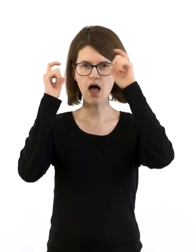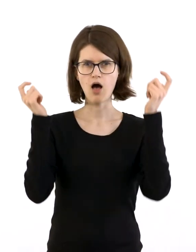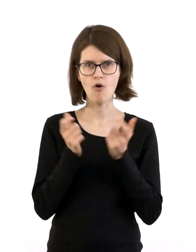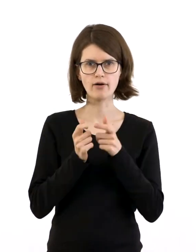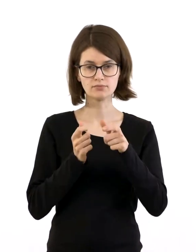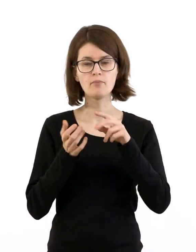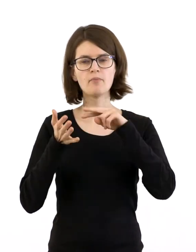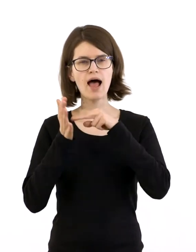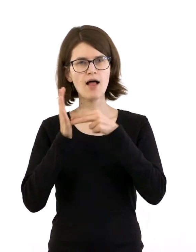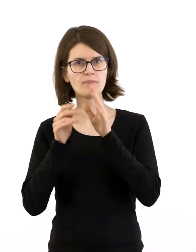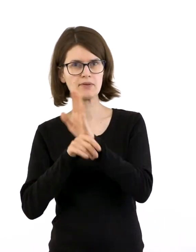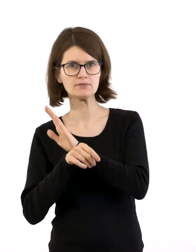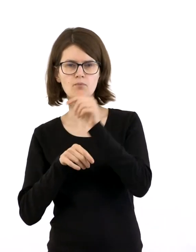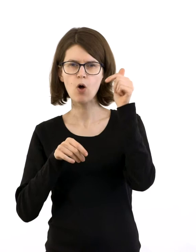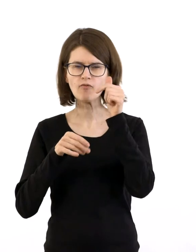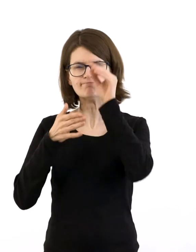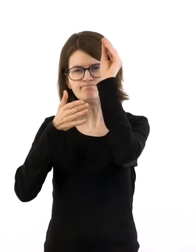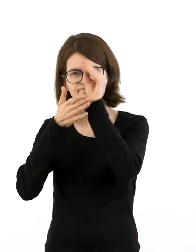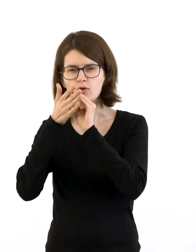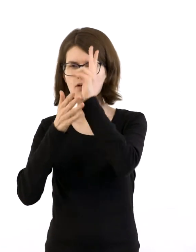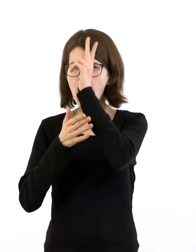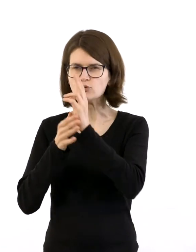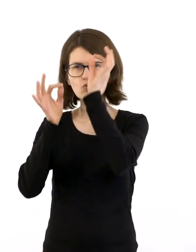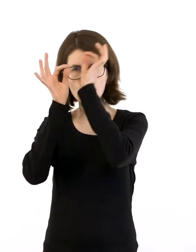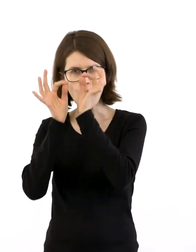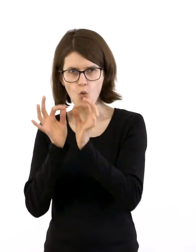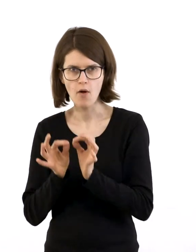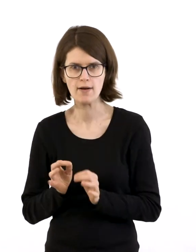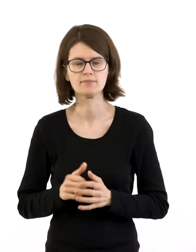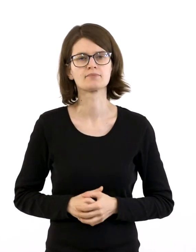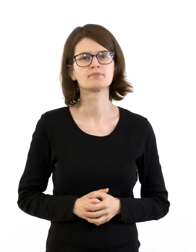Całość – oznacza, że biznesplan powinien poruszać wszystkie najistotniejsze elementy, wcześniej wymienione.